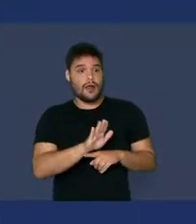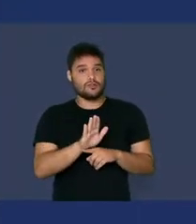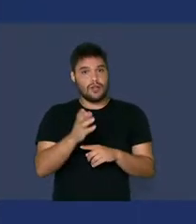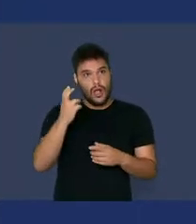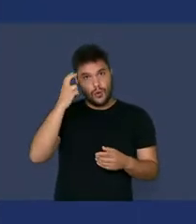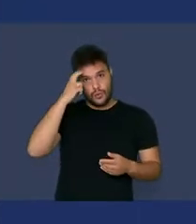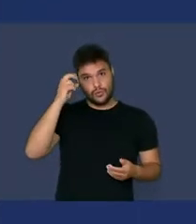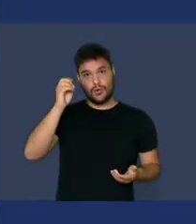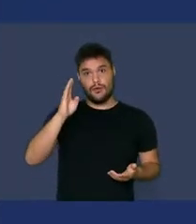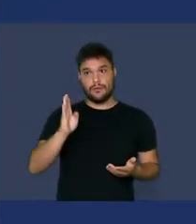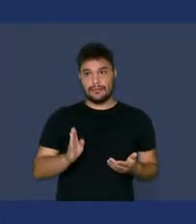FUNDAMENTAL PARA SOCORRER A CULTURA BRASILEIRA AQUI NESSE